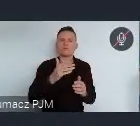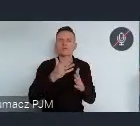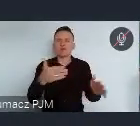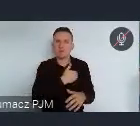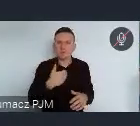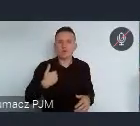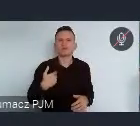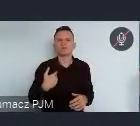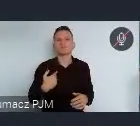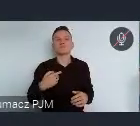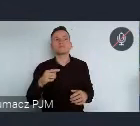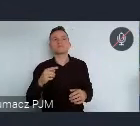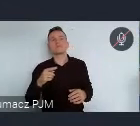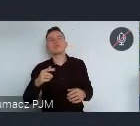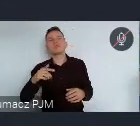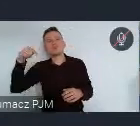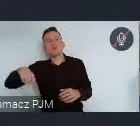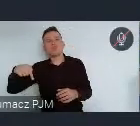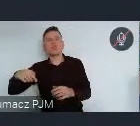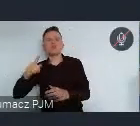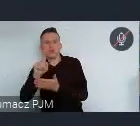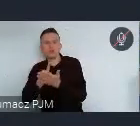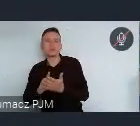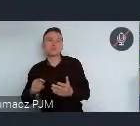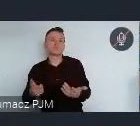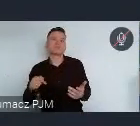czyli przymierzamy się do budowy rowerowej S5,